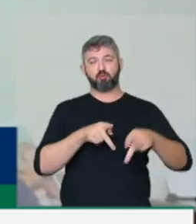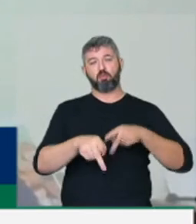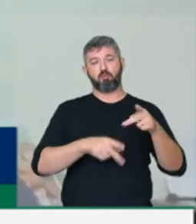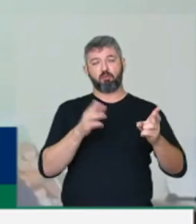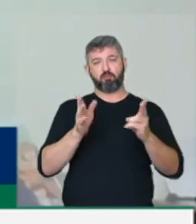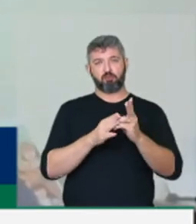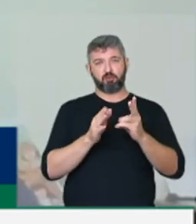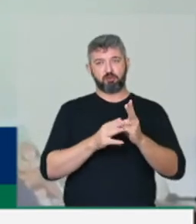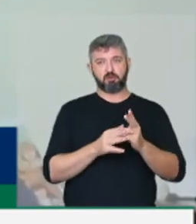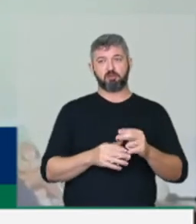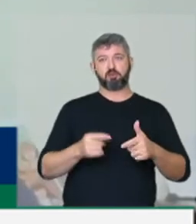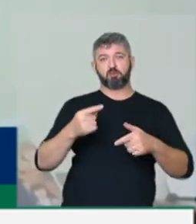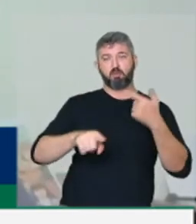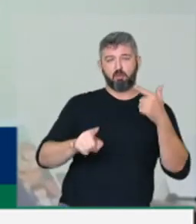SITUAÇÃO DOS POVOS INDÍ GENAS, AS VIOLAÇÕES DOS